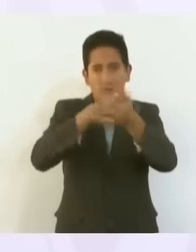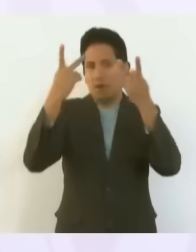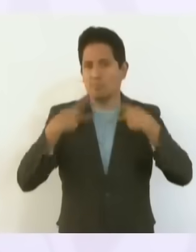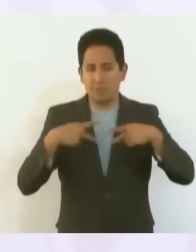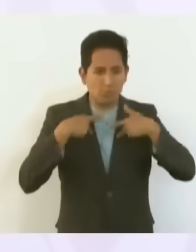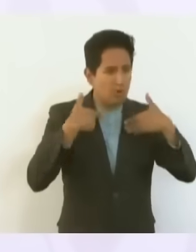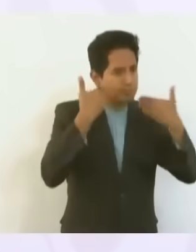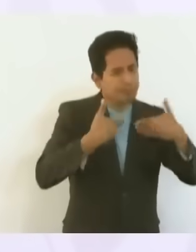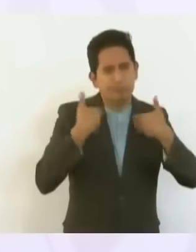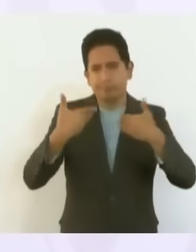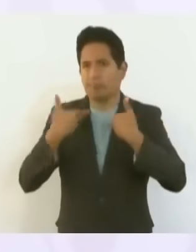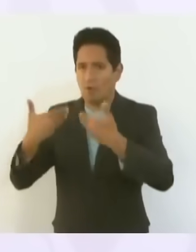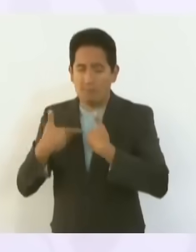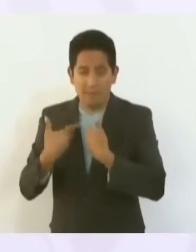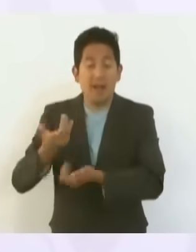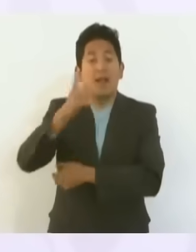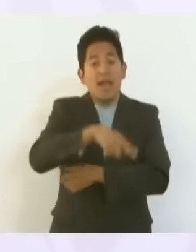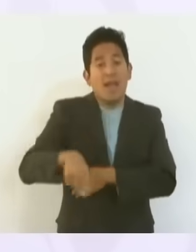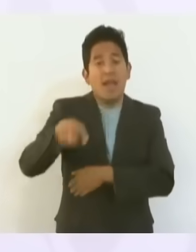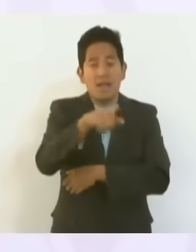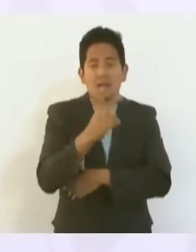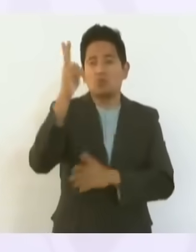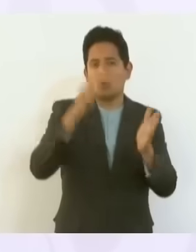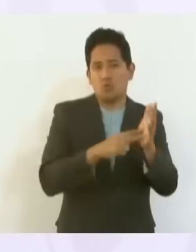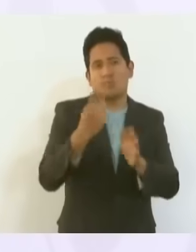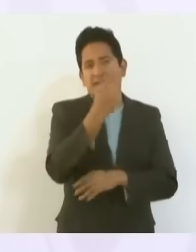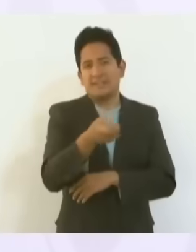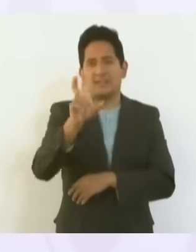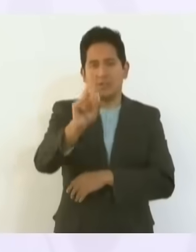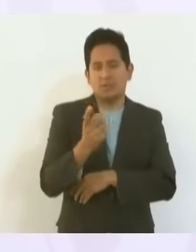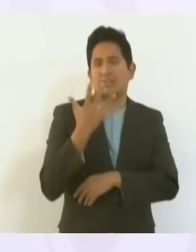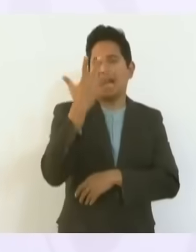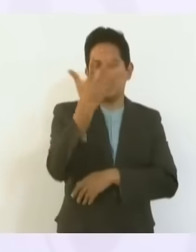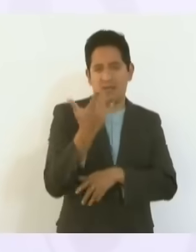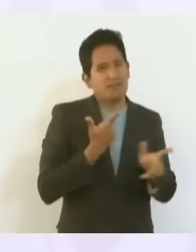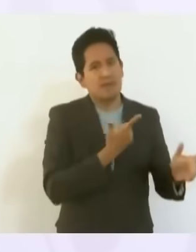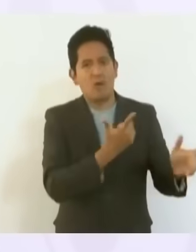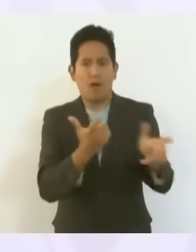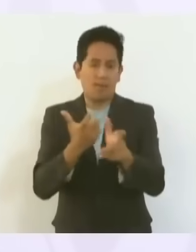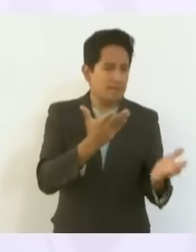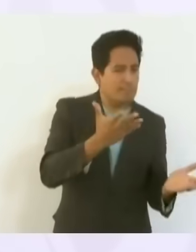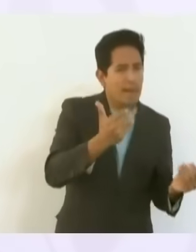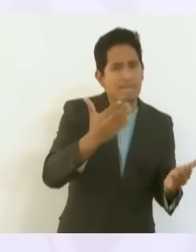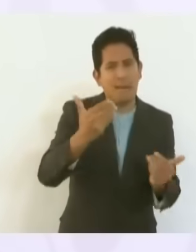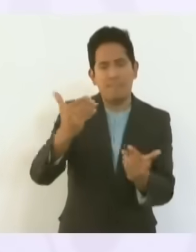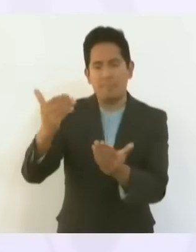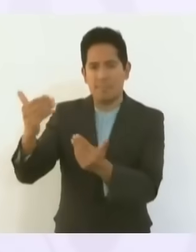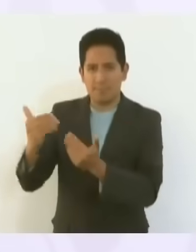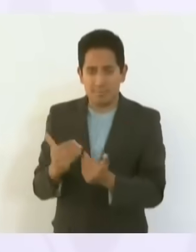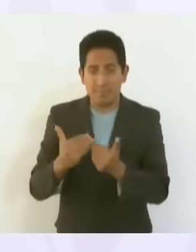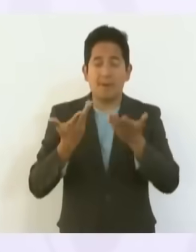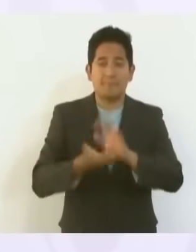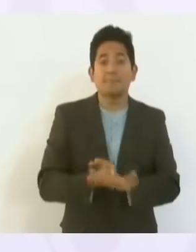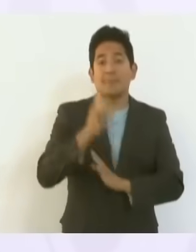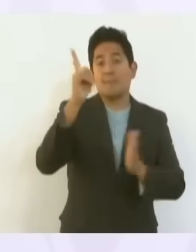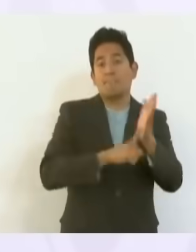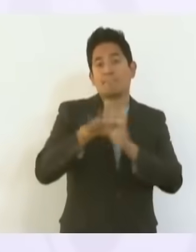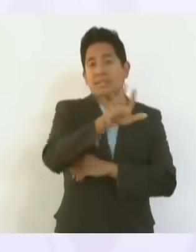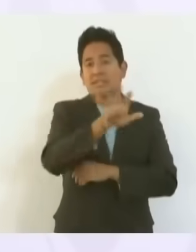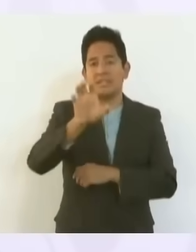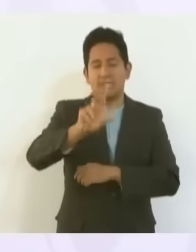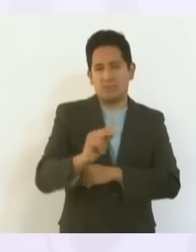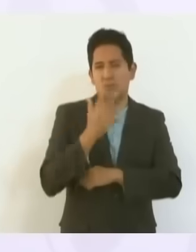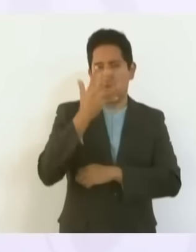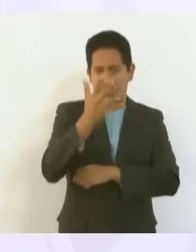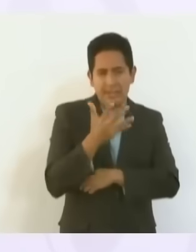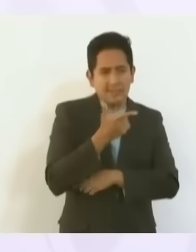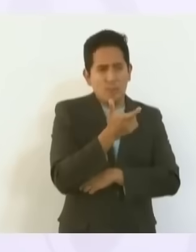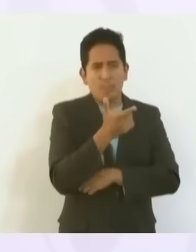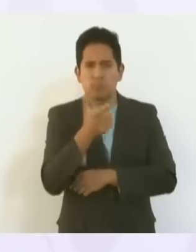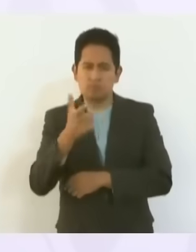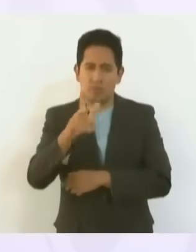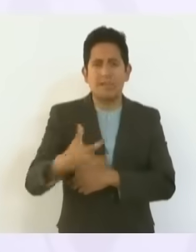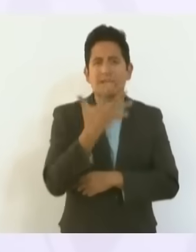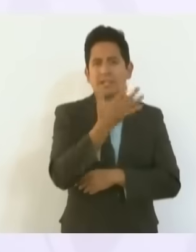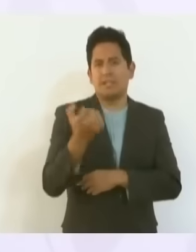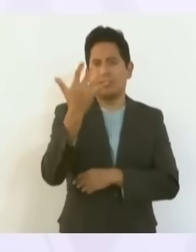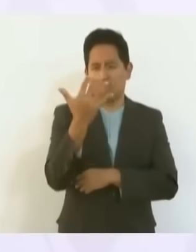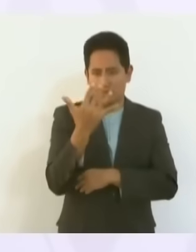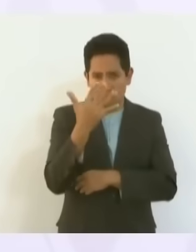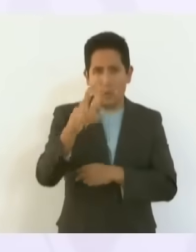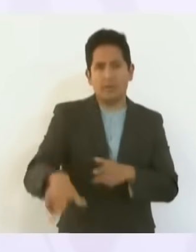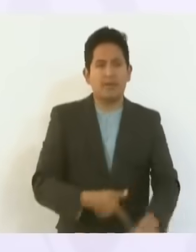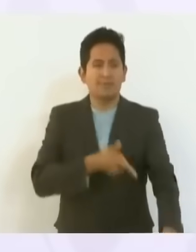manera voluntaria y anónima 2,135 armas de fuego. Entre estas, 1585 armas cortas, 550 armas largas,